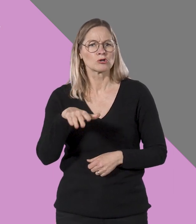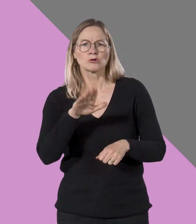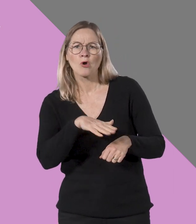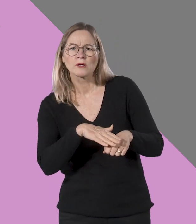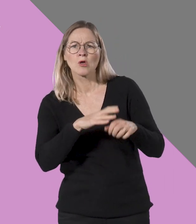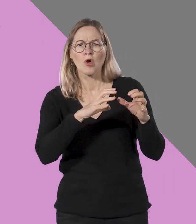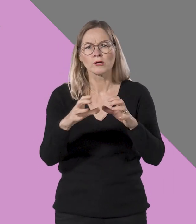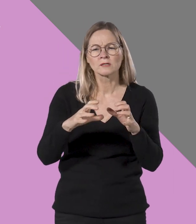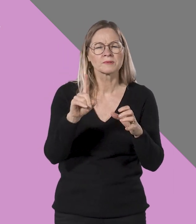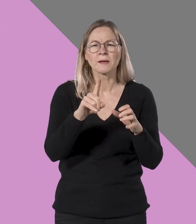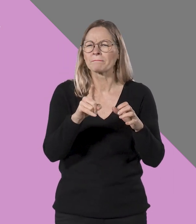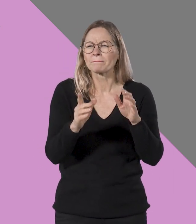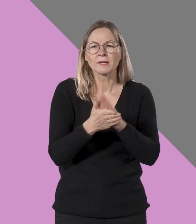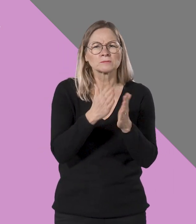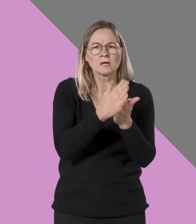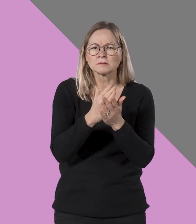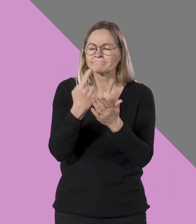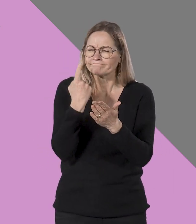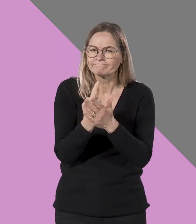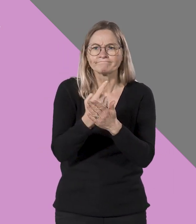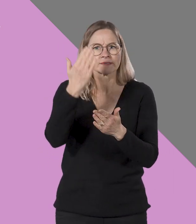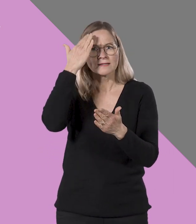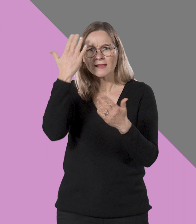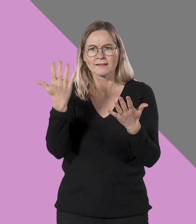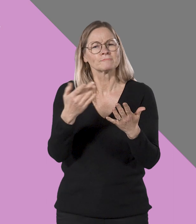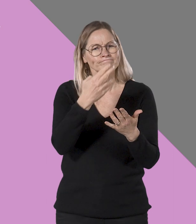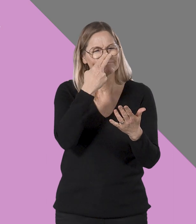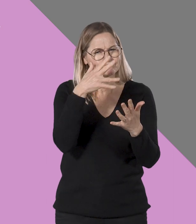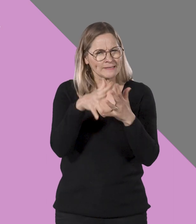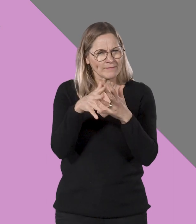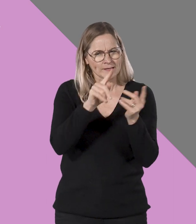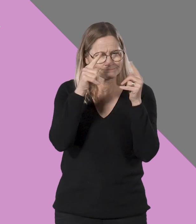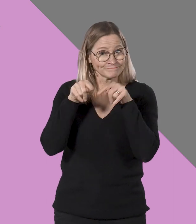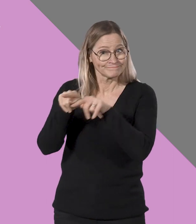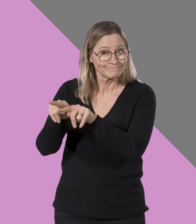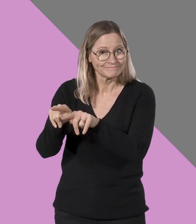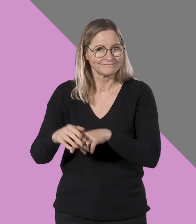Mitä perusasioita koiran hoitamisessa on tärkeä tietää? Käykäähän ottamassa selvää!